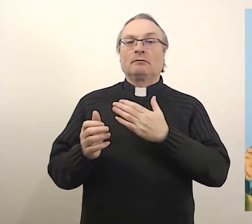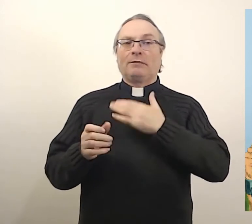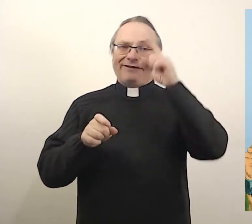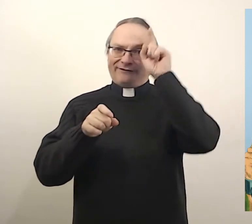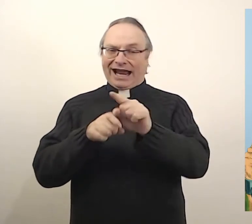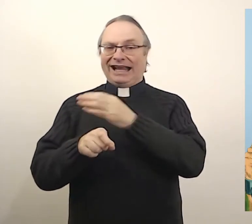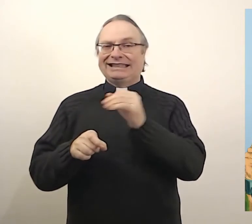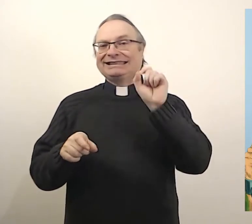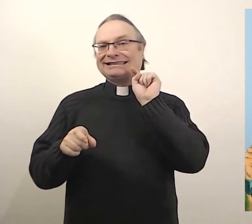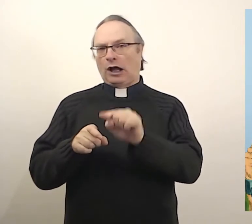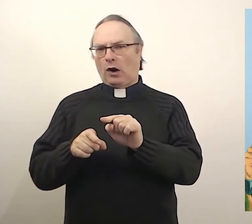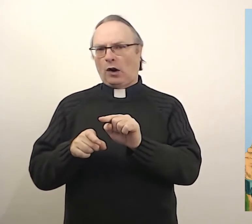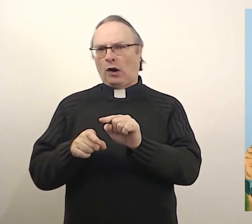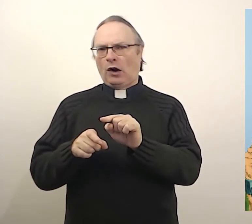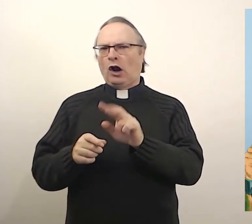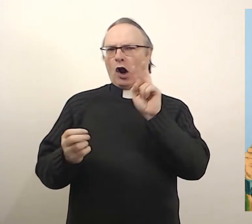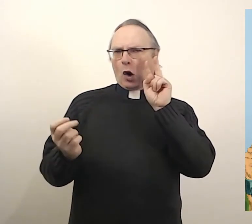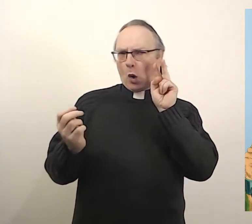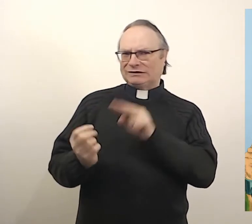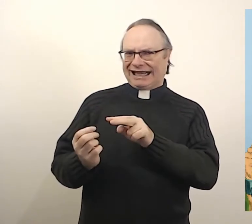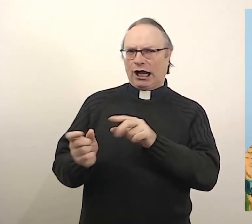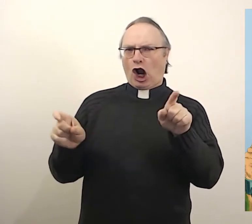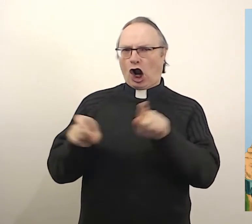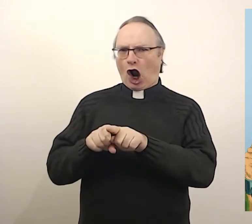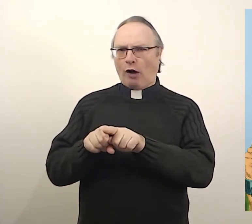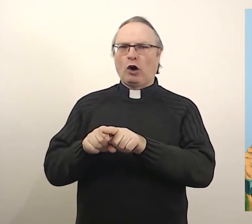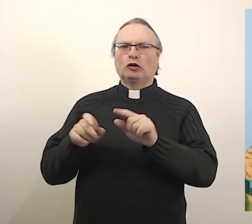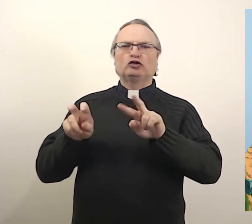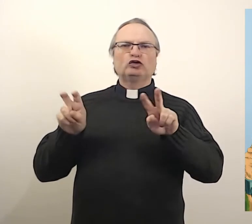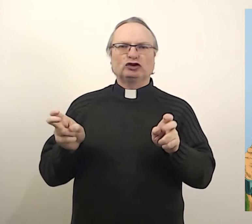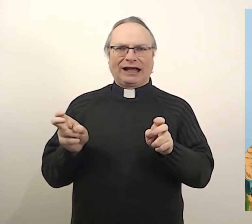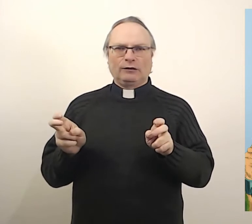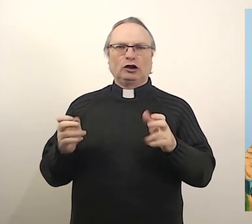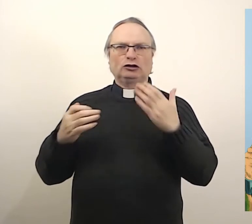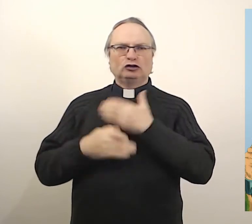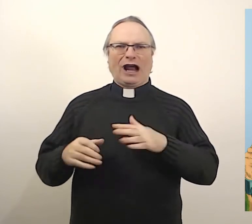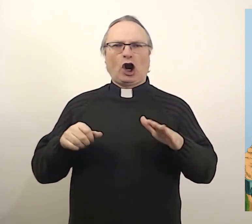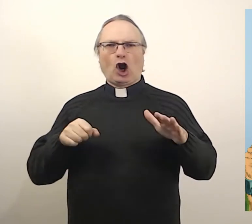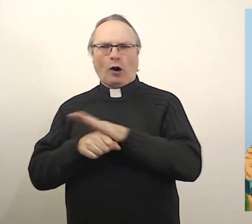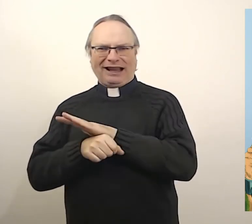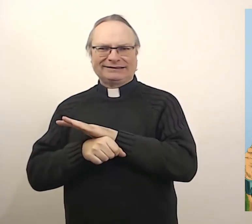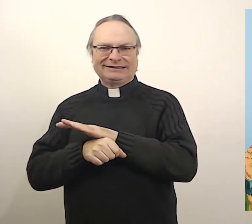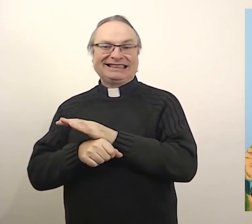Mes frères et sœurs, considérez comme un sujet de joie complète